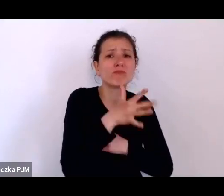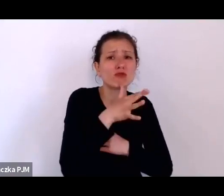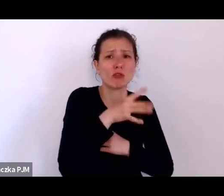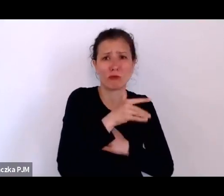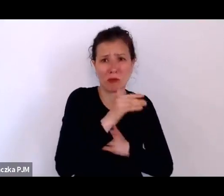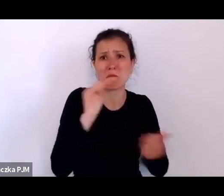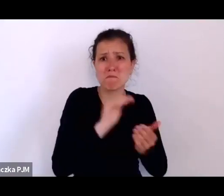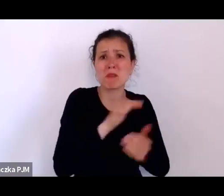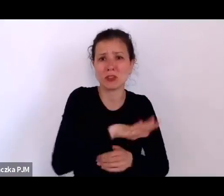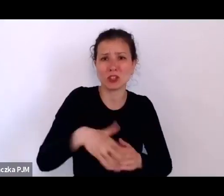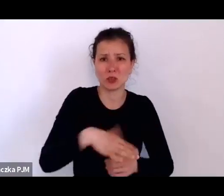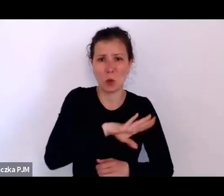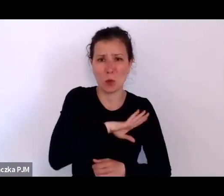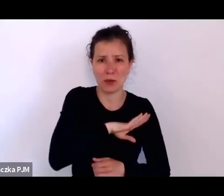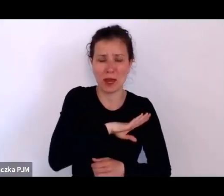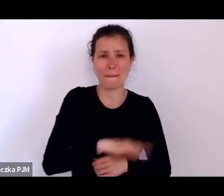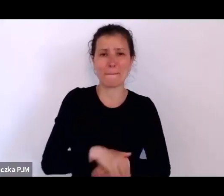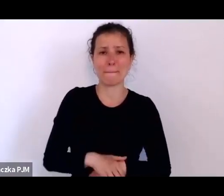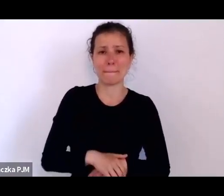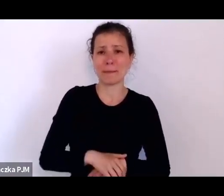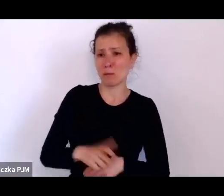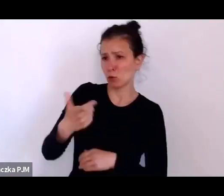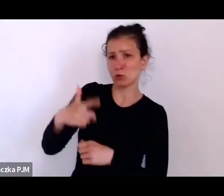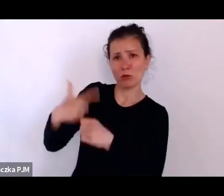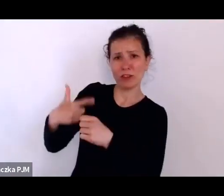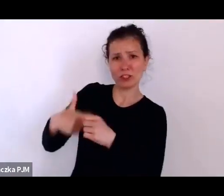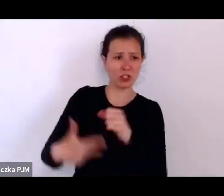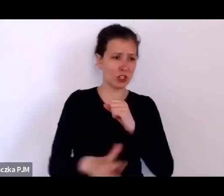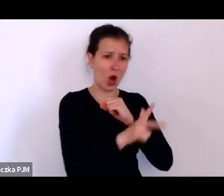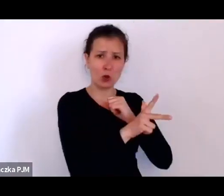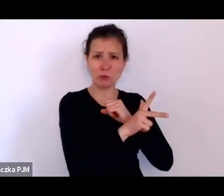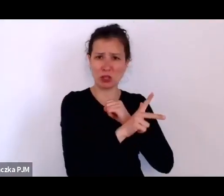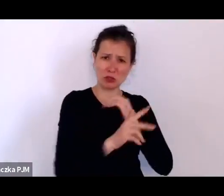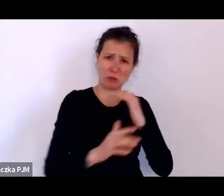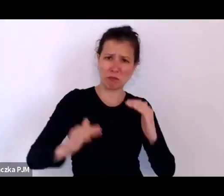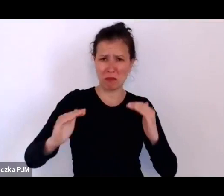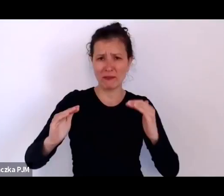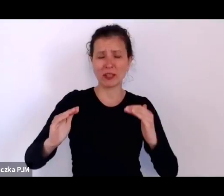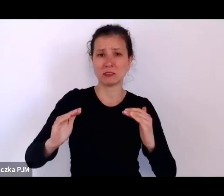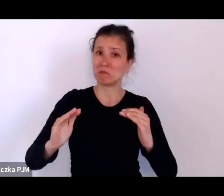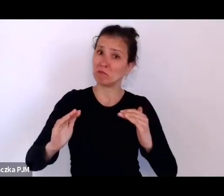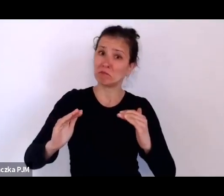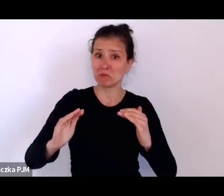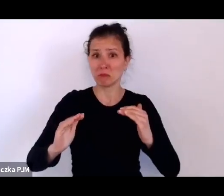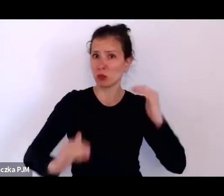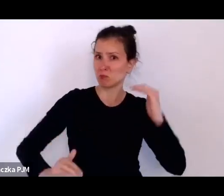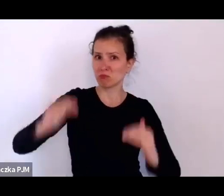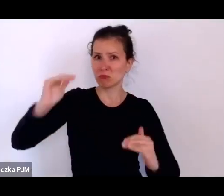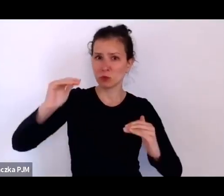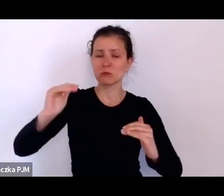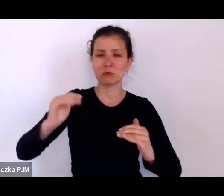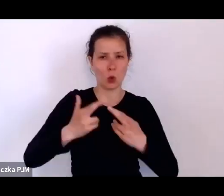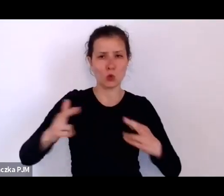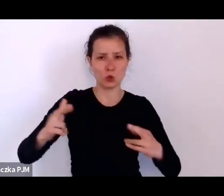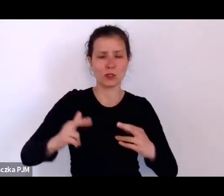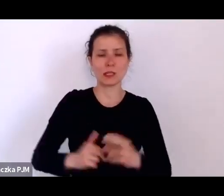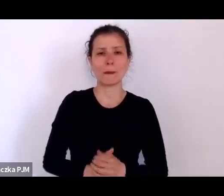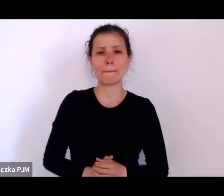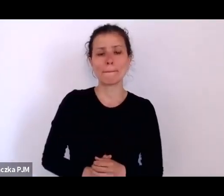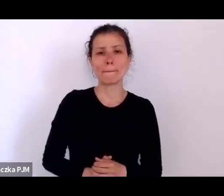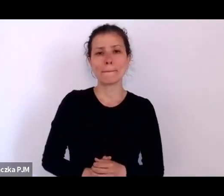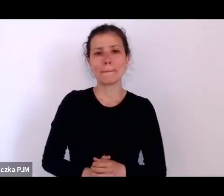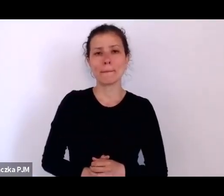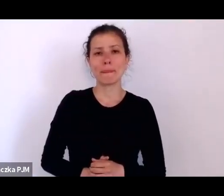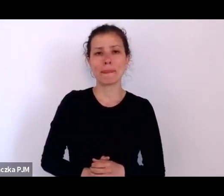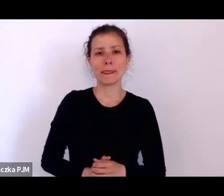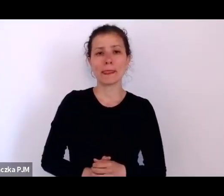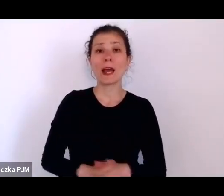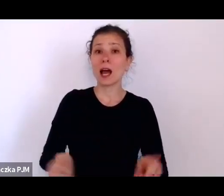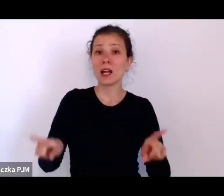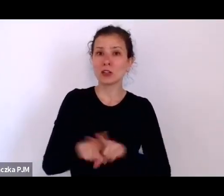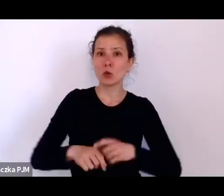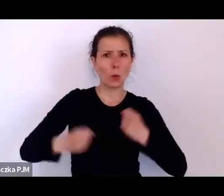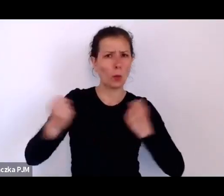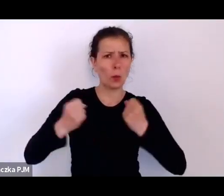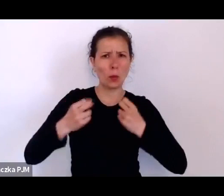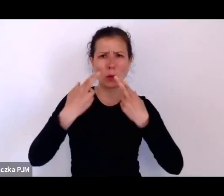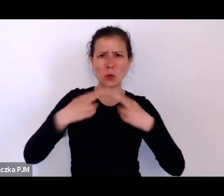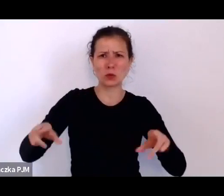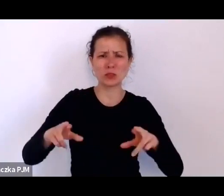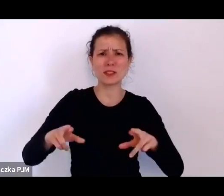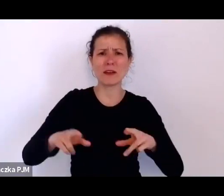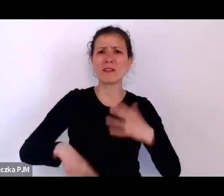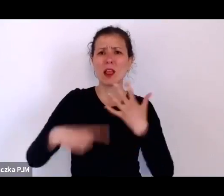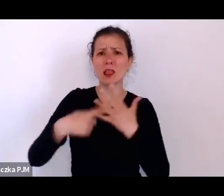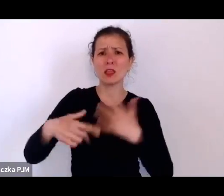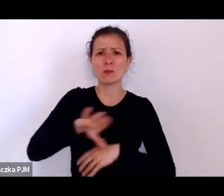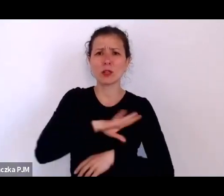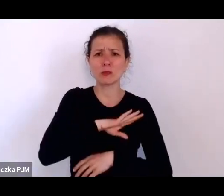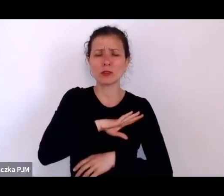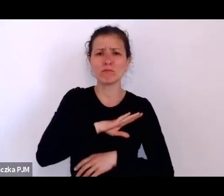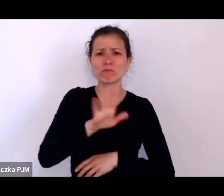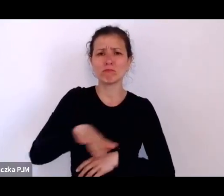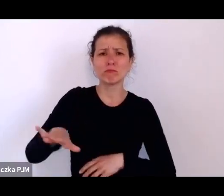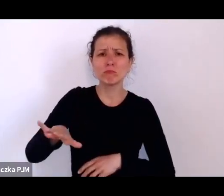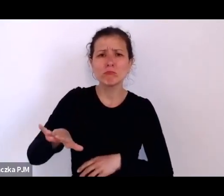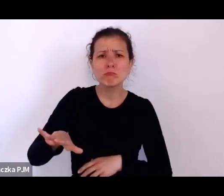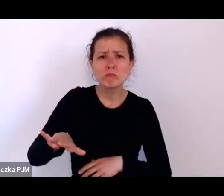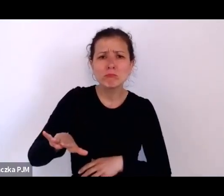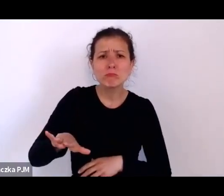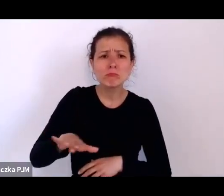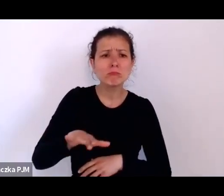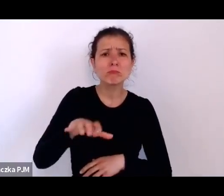Zauważalnie mniej – 20 do 80, no to jest jakaś różnica, ale też radykalna różnica jest śmiertelności dzieci ślubnych i nieślubnych